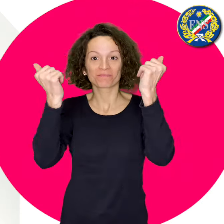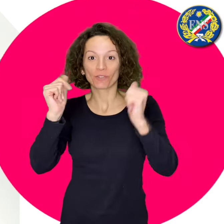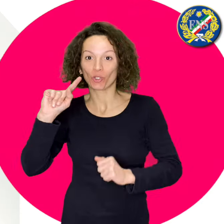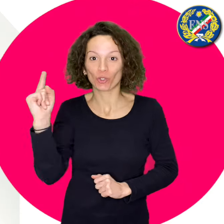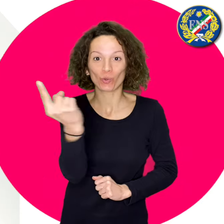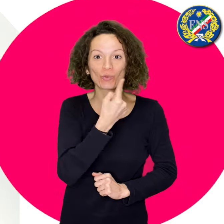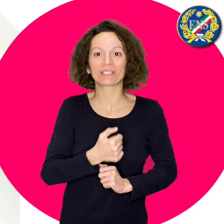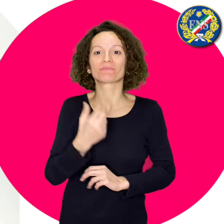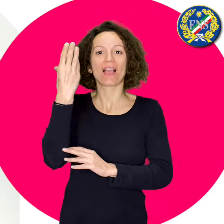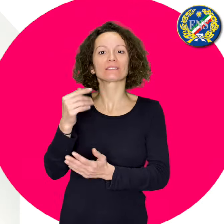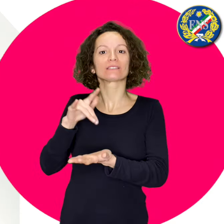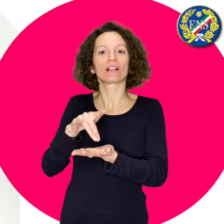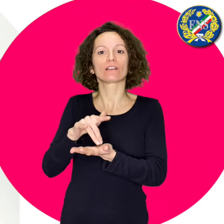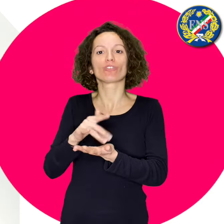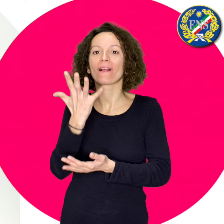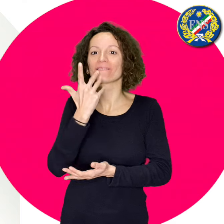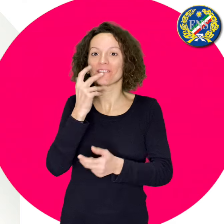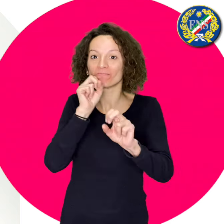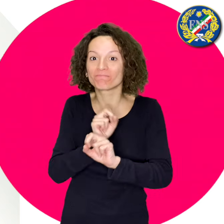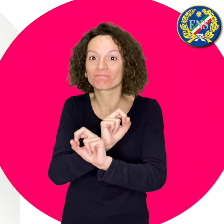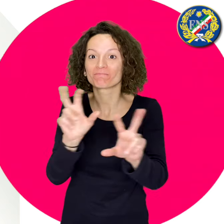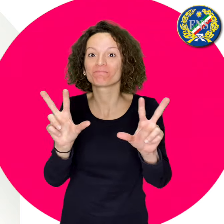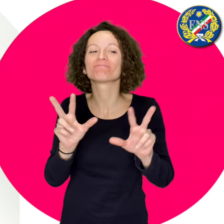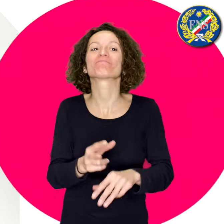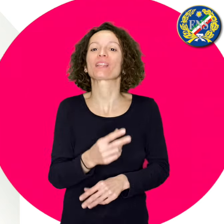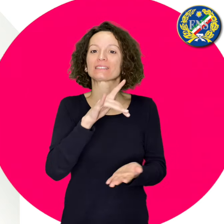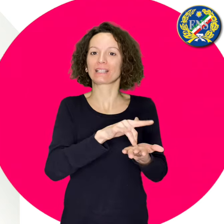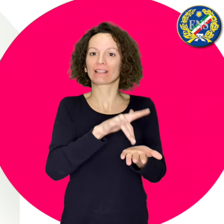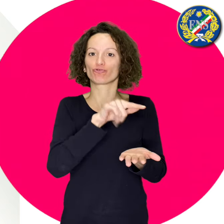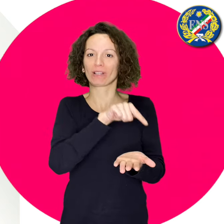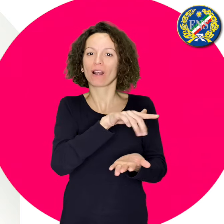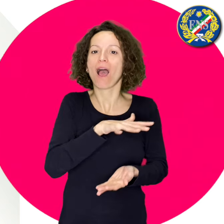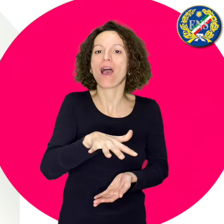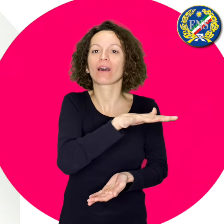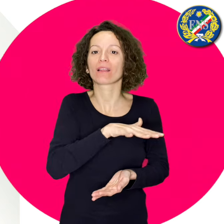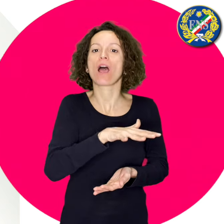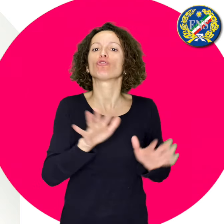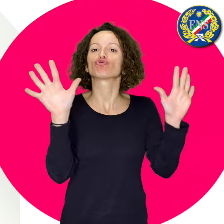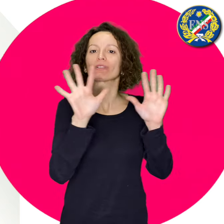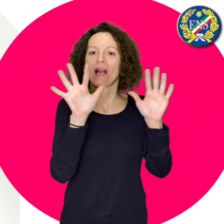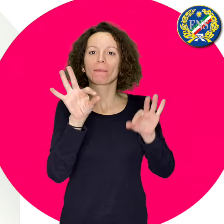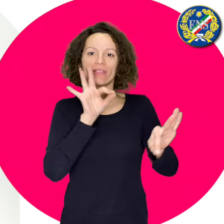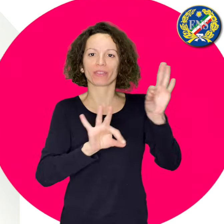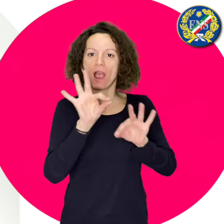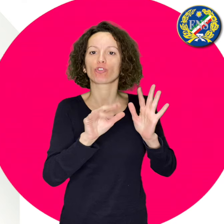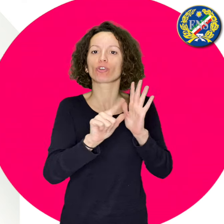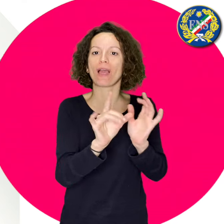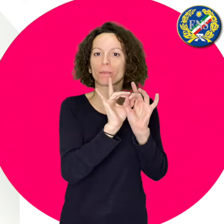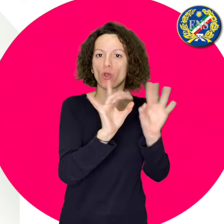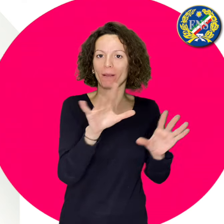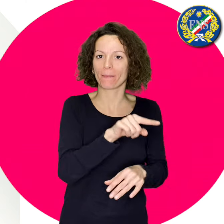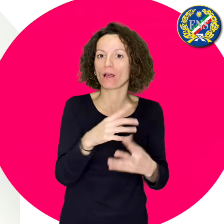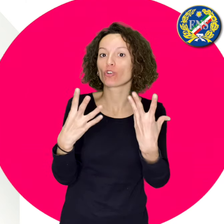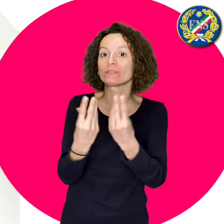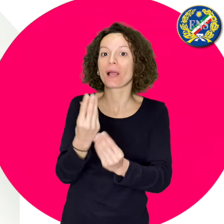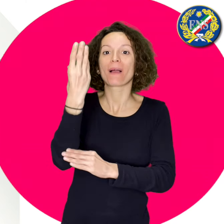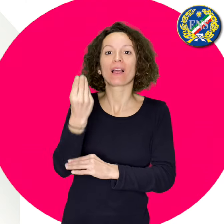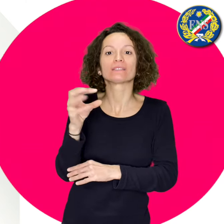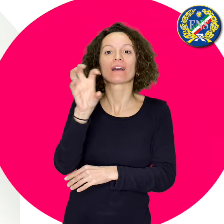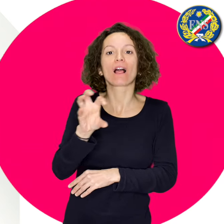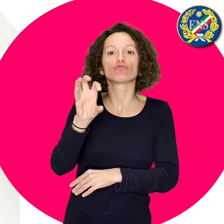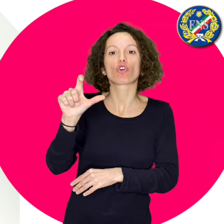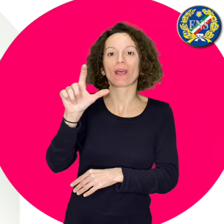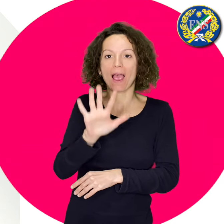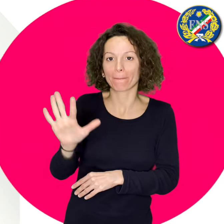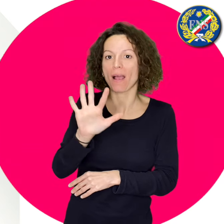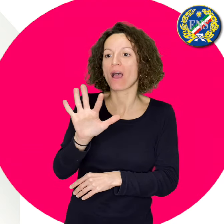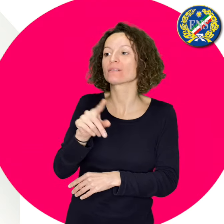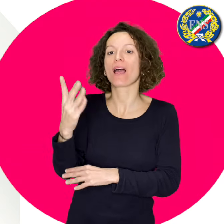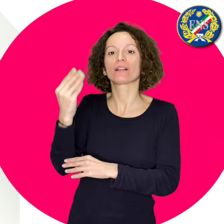Ciao a tutti con la presente siamo lieti di comunicare che la Sede Centrale-Area “Cinema, Teatro e Tempo Libero” organizzerà con il CR ENS Campania e